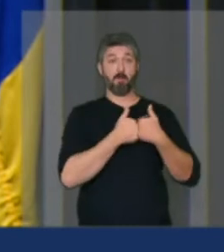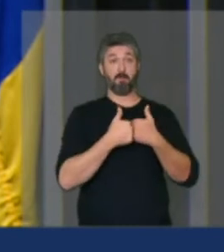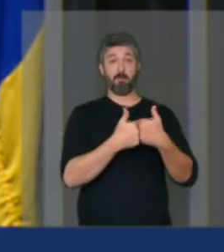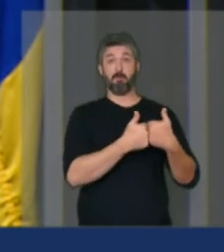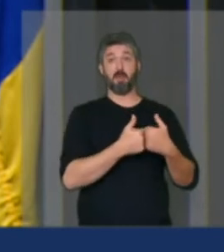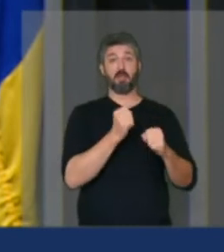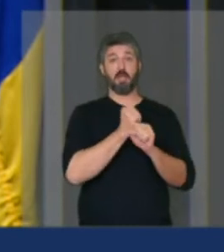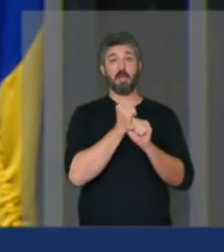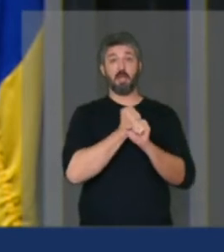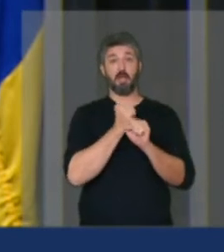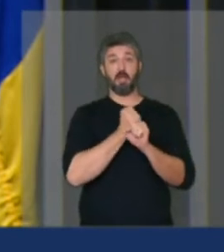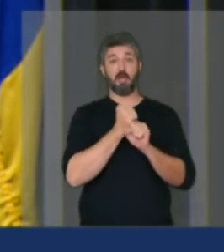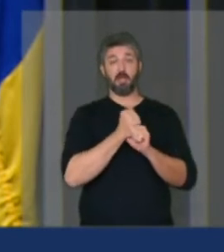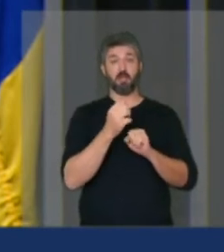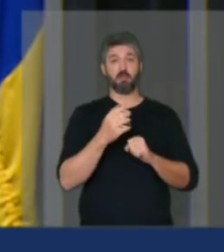DÉ CADA, CONSTRUIRAM SUAS